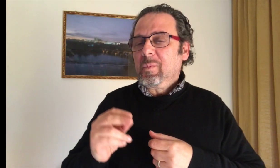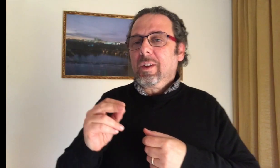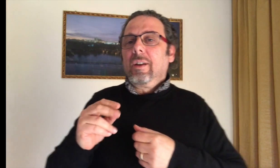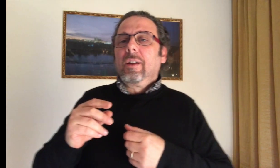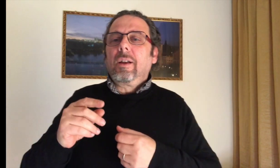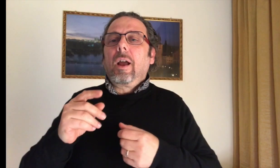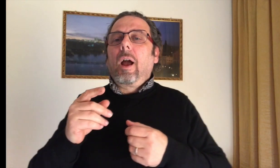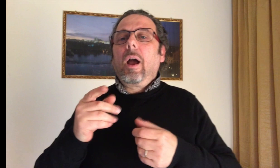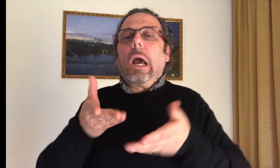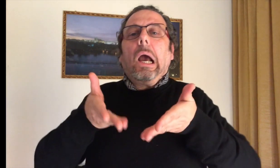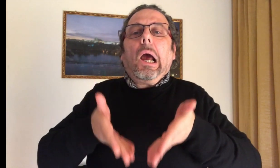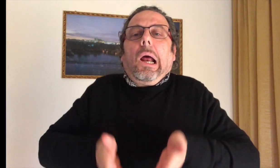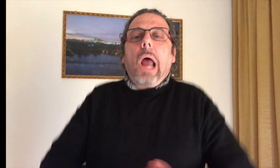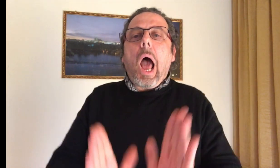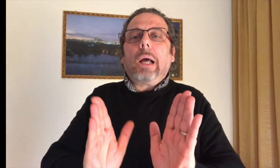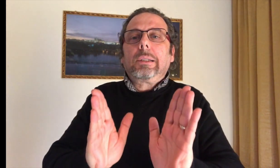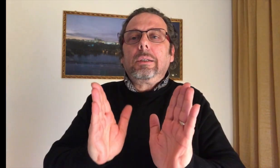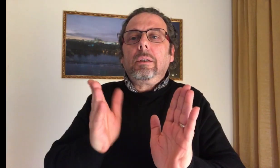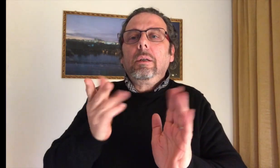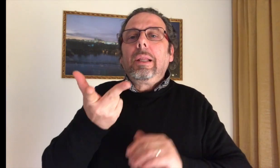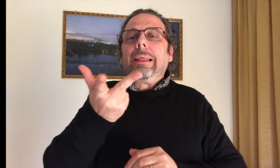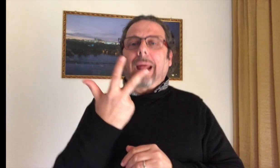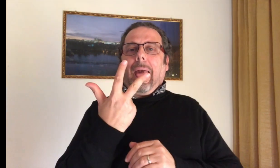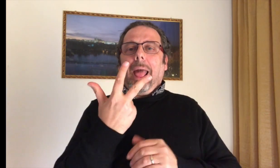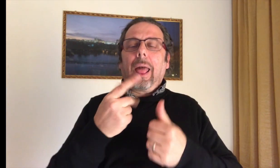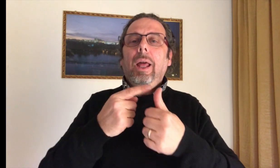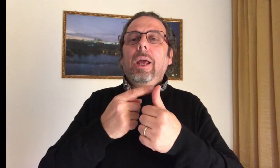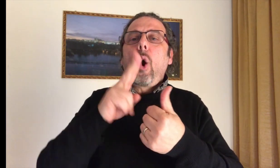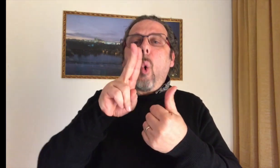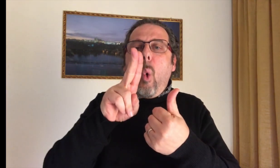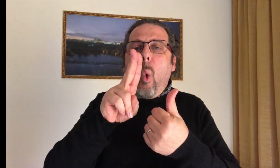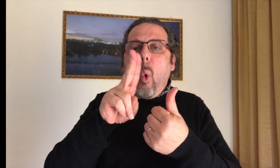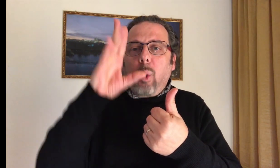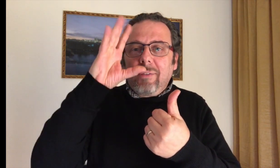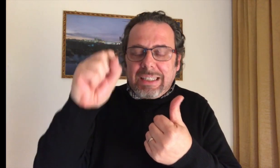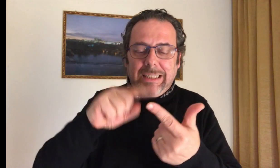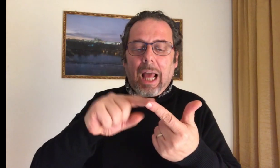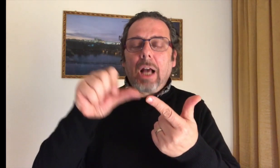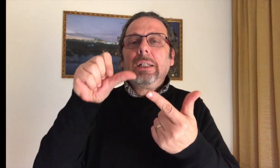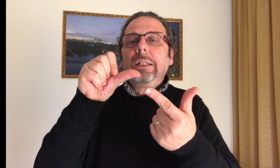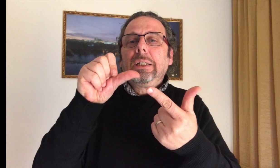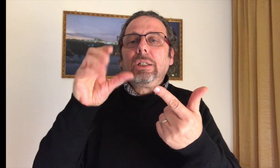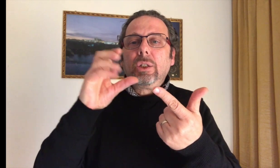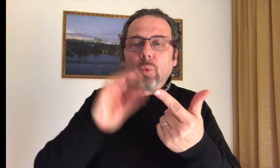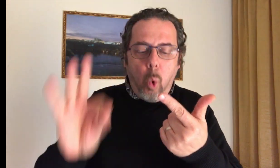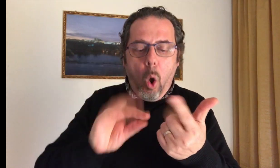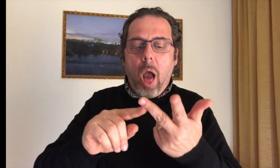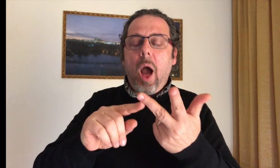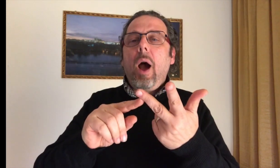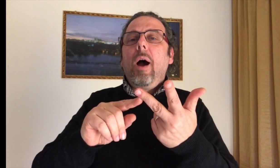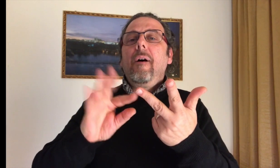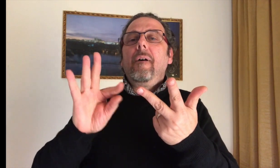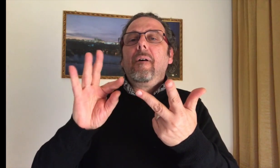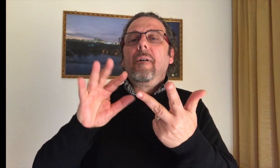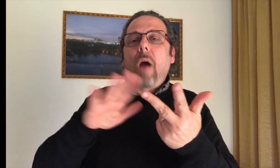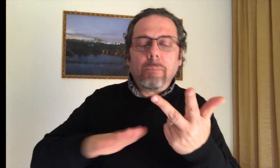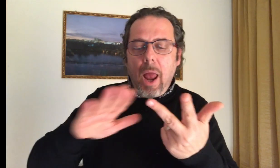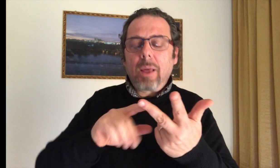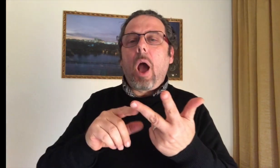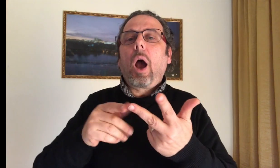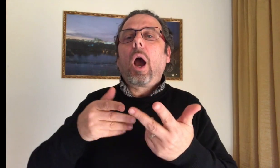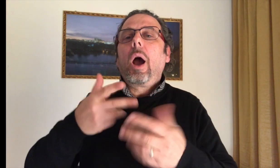visto che sono nati 3 settori: Università, Scuola e Famiglia, il segno 3 fatto con le dita della mano,